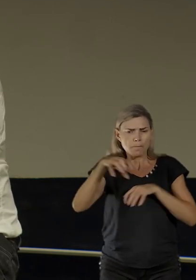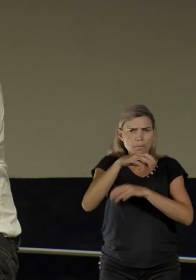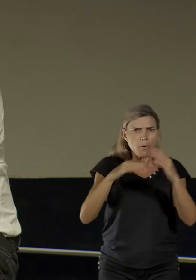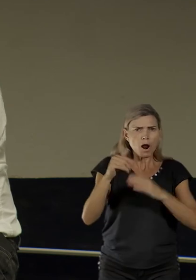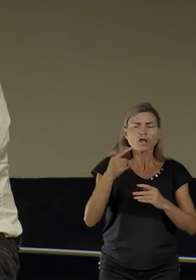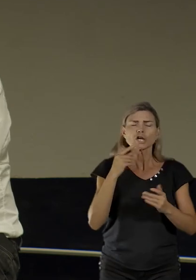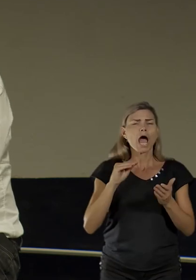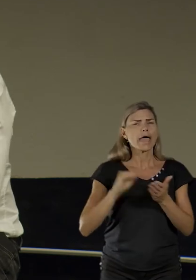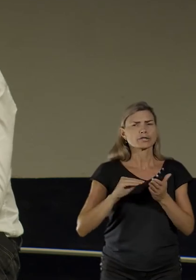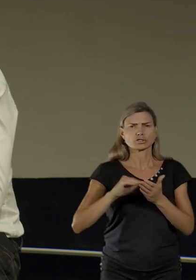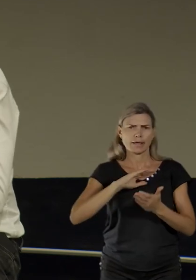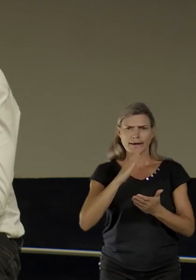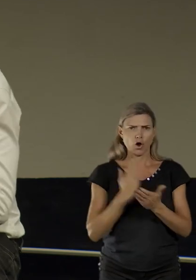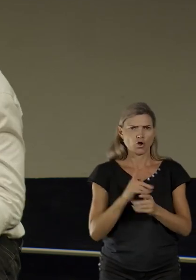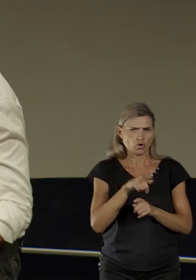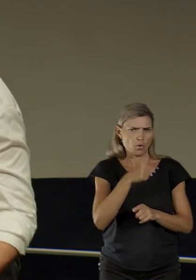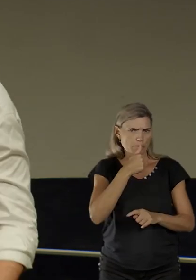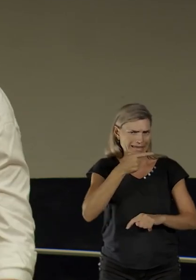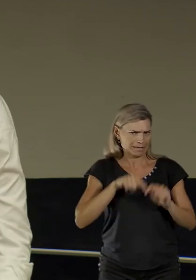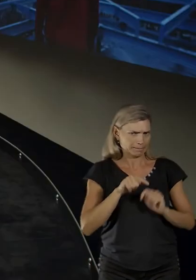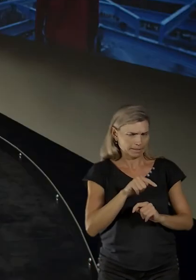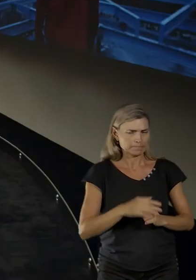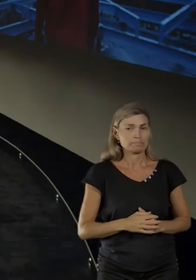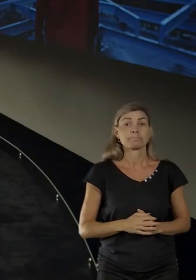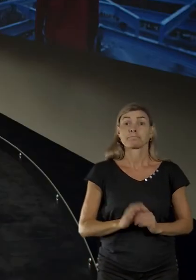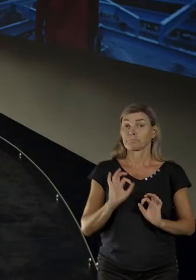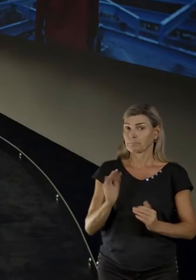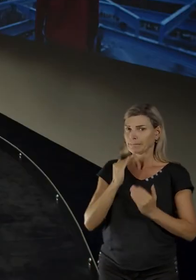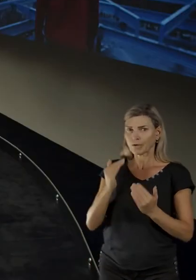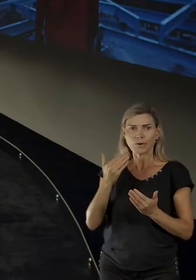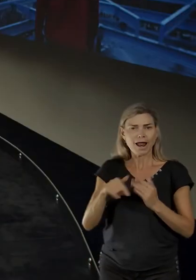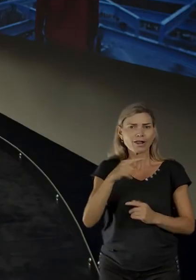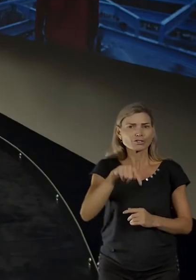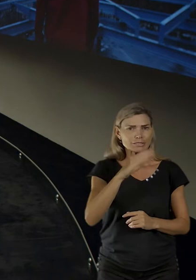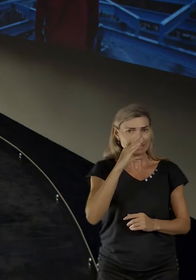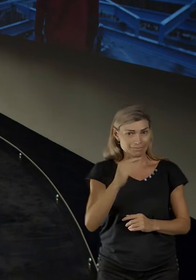To je ten parametr. -Dobře, děkuju moc. Máte někdo dotaz, chcete se někdo zeptat?